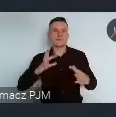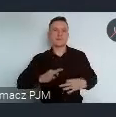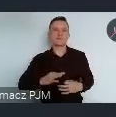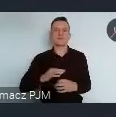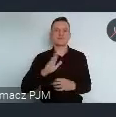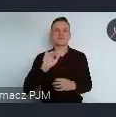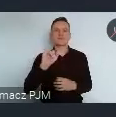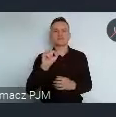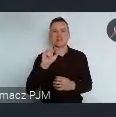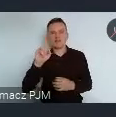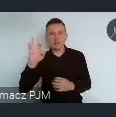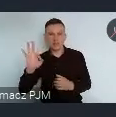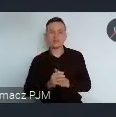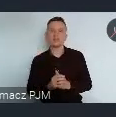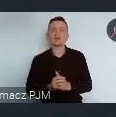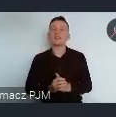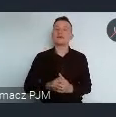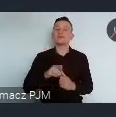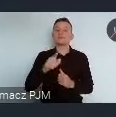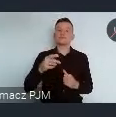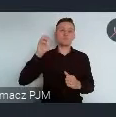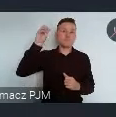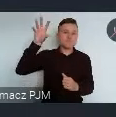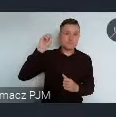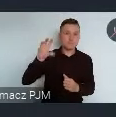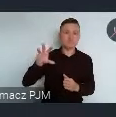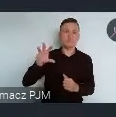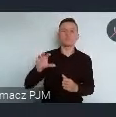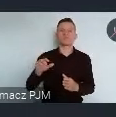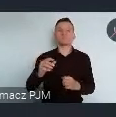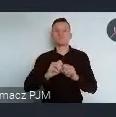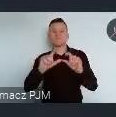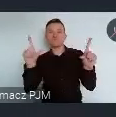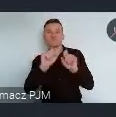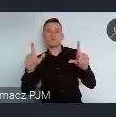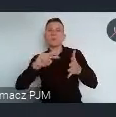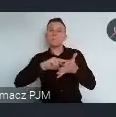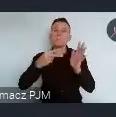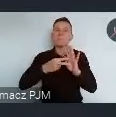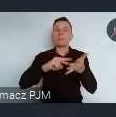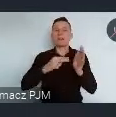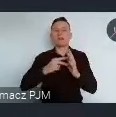i prezentowanego przez niego Ram Referencyjnych dla Zrównoważonych Miast.